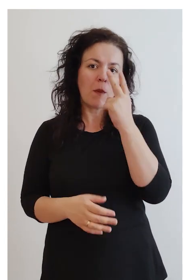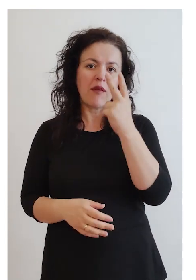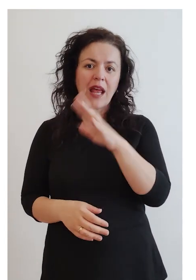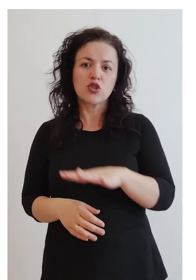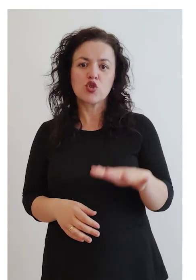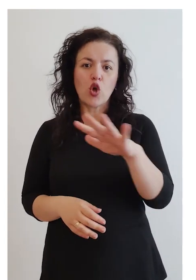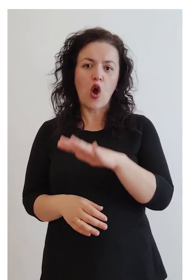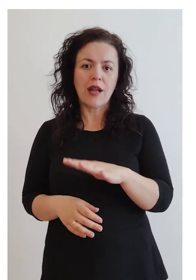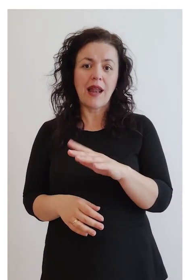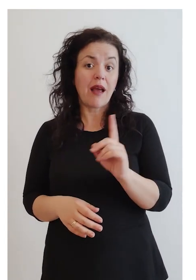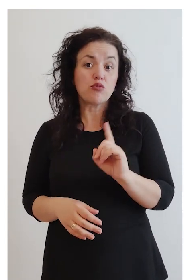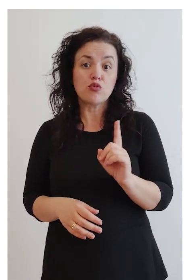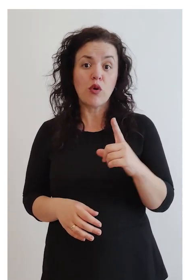Moduri de călătorie